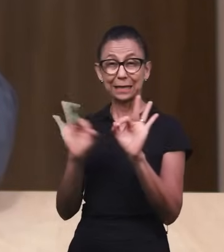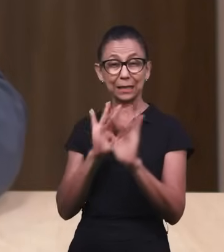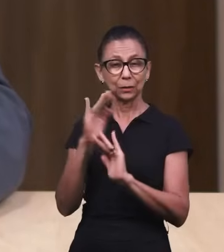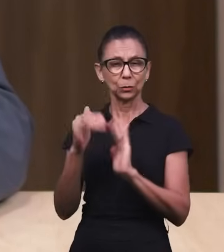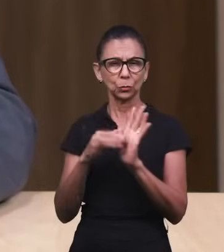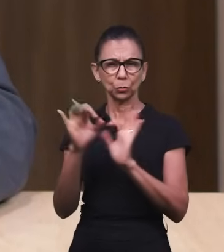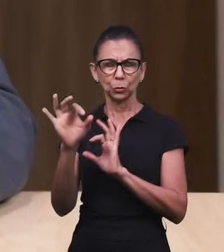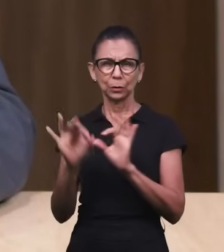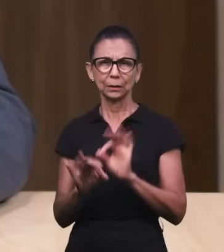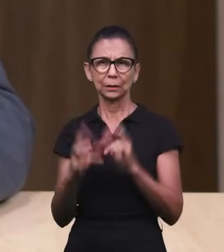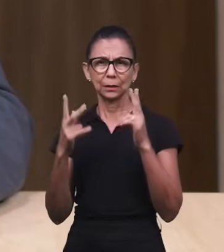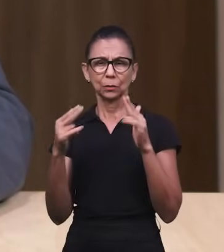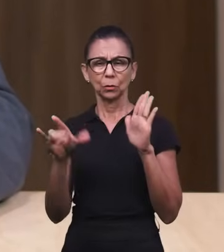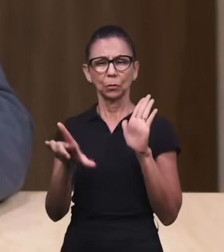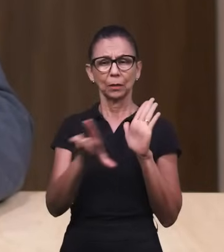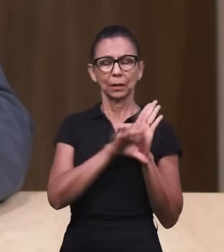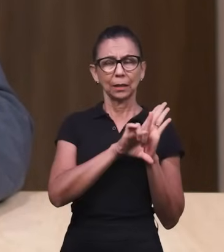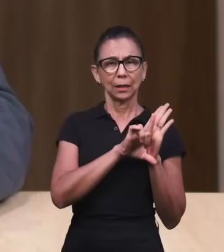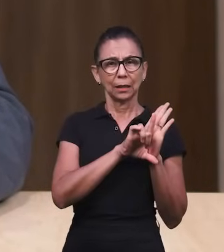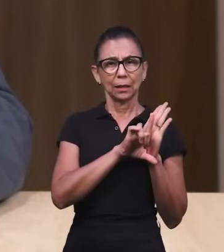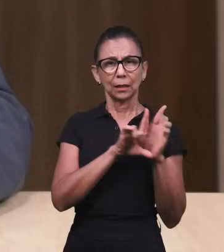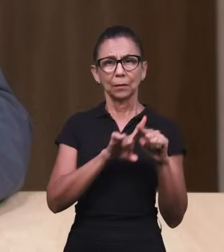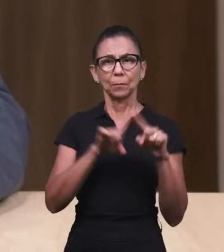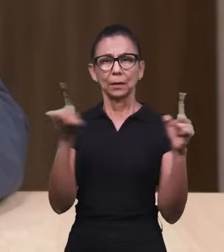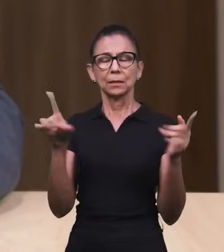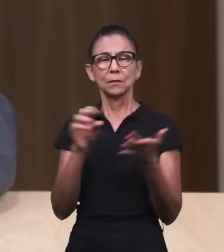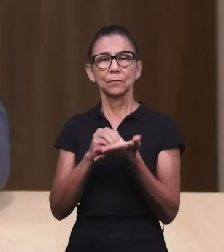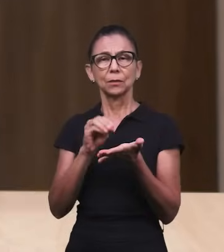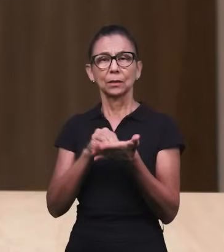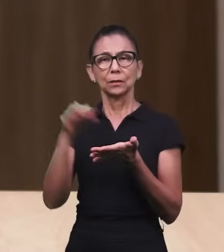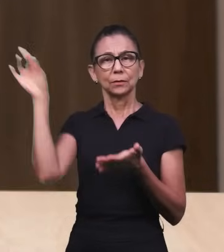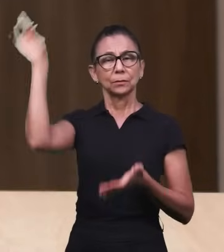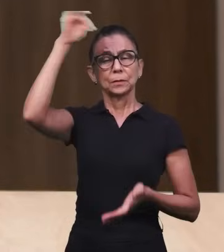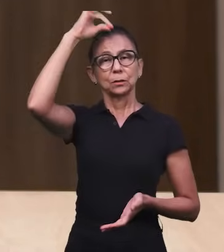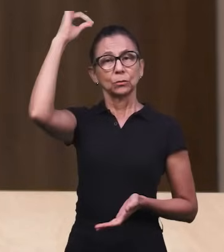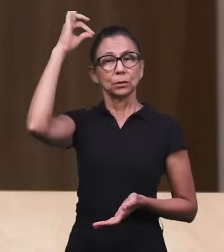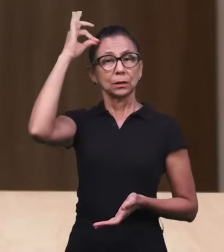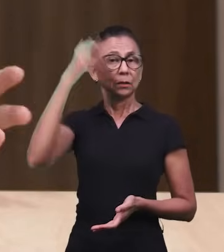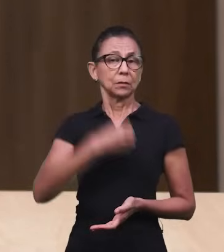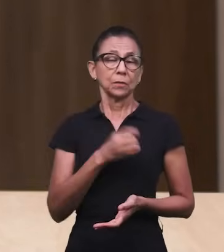a lei Mas faltava um elemento só que é a presença do espírito santo só isso que faltou faltou mais